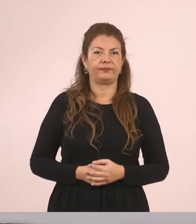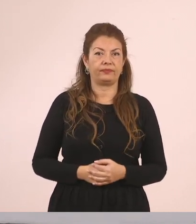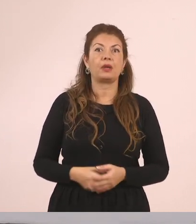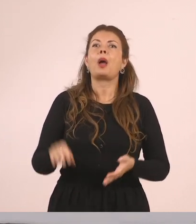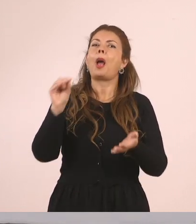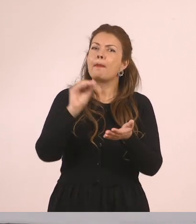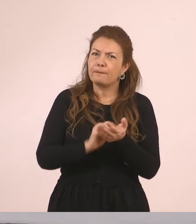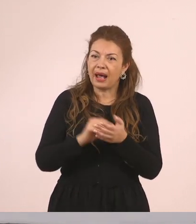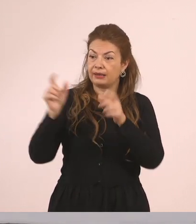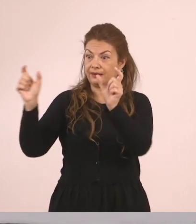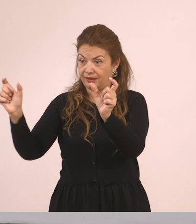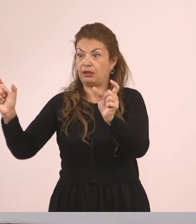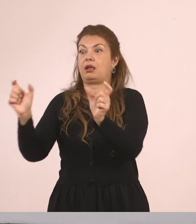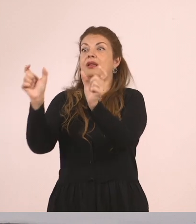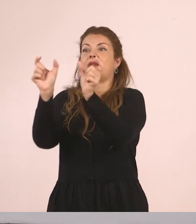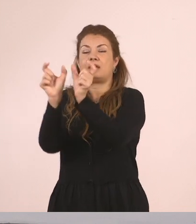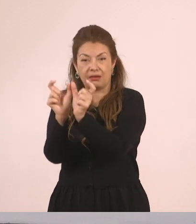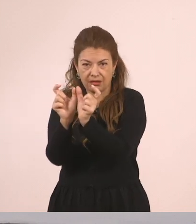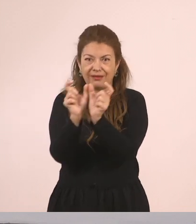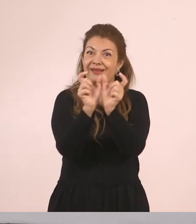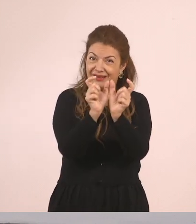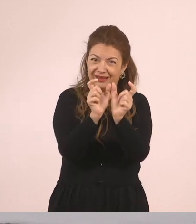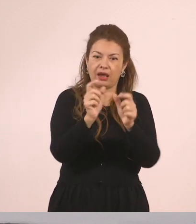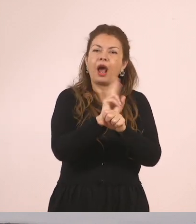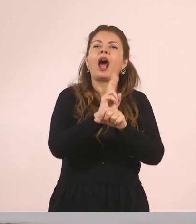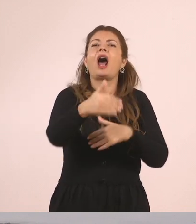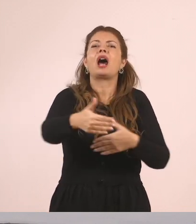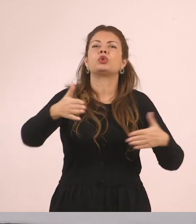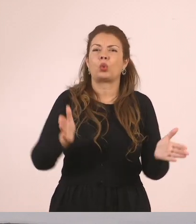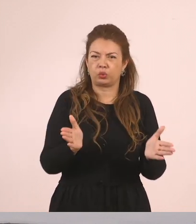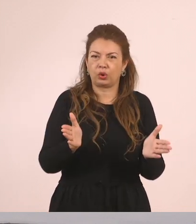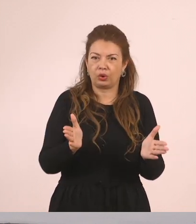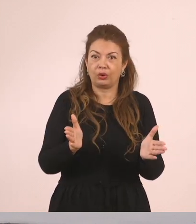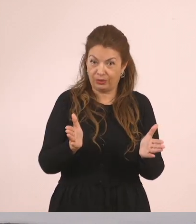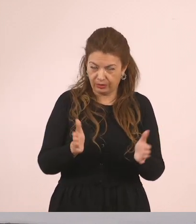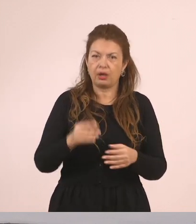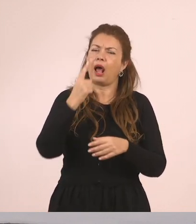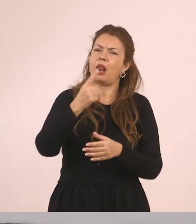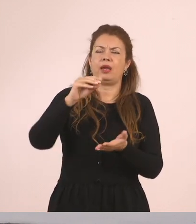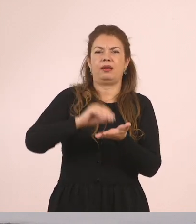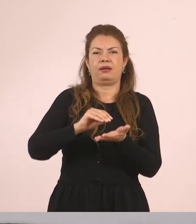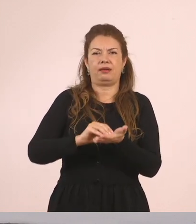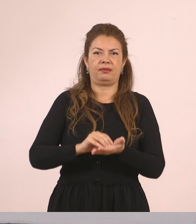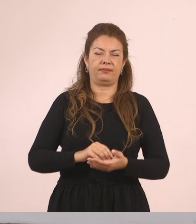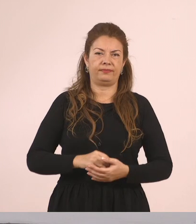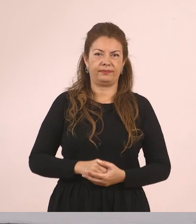Και πάλι ενώθηκαν και σχηματίστηκε το χαρτόκουτο. Κι άλλη μία τελευταία; Βεβαίως!